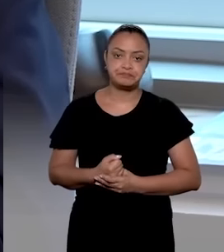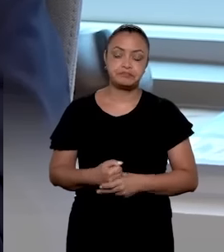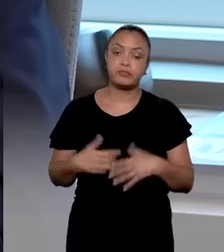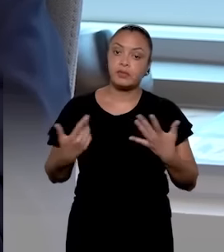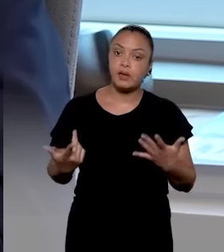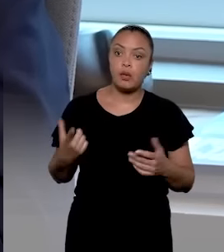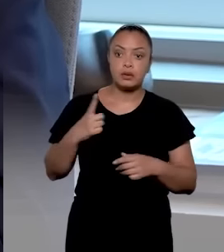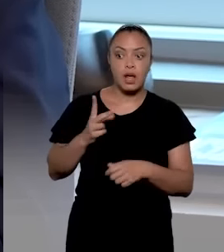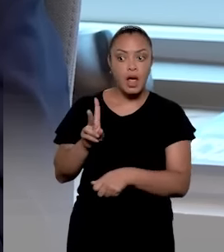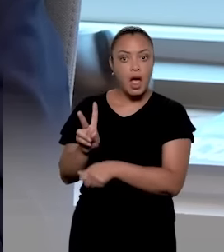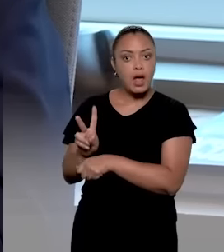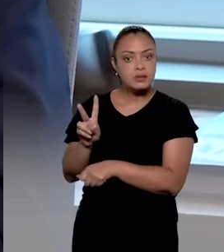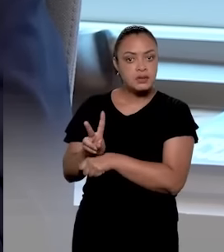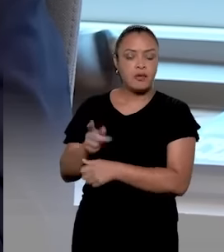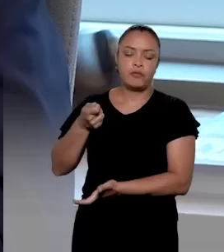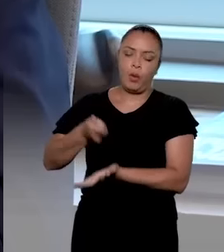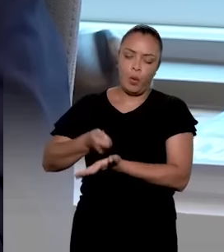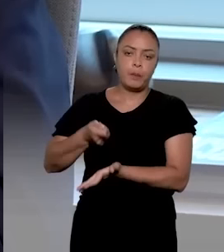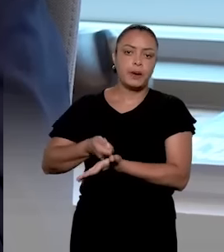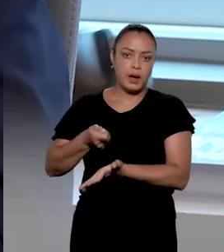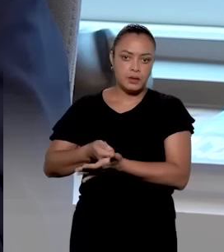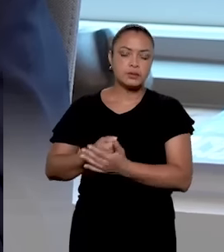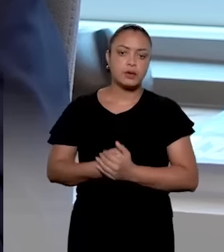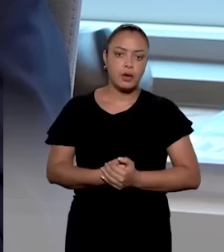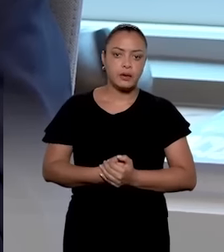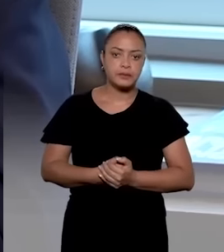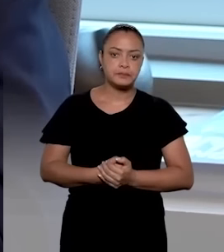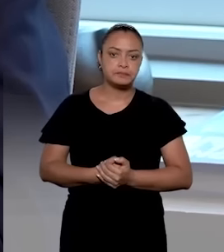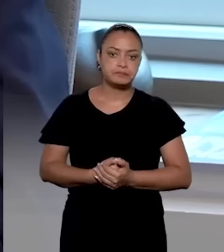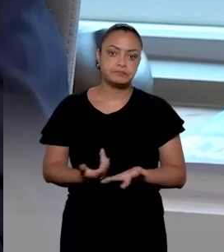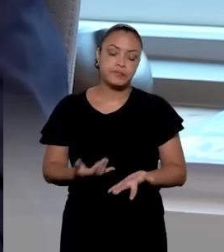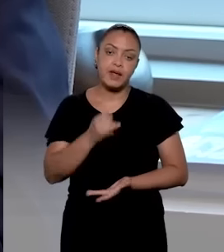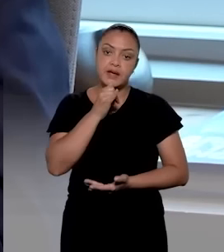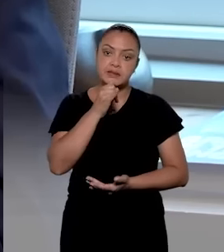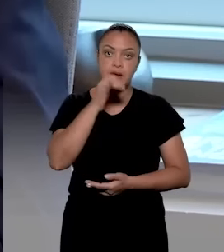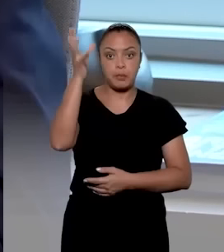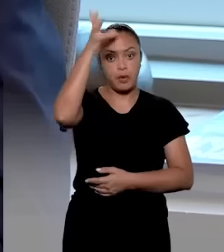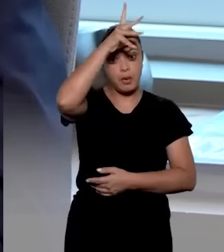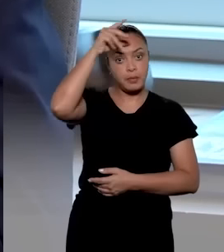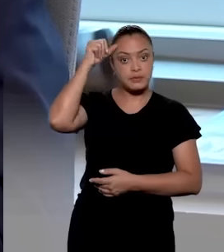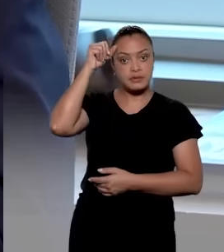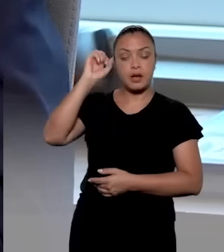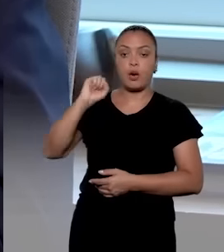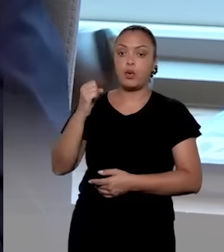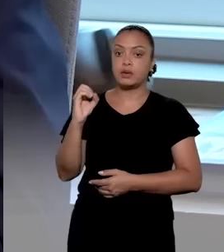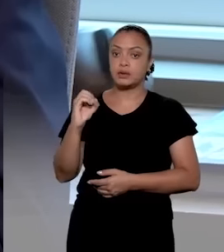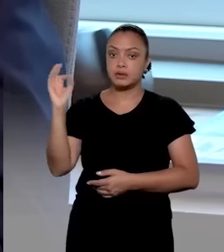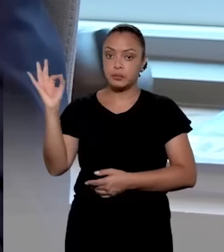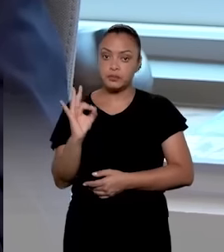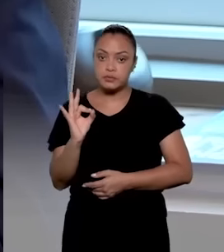reservas obrigatórias em cada propriedade, na Amazônia, por exemplo, é 80%, no Cerrado, 30%,